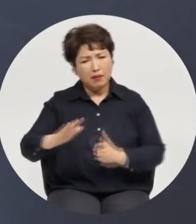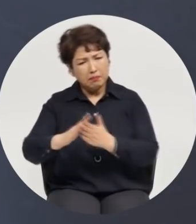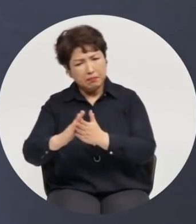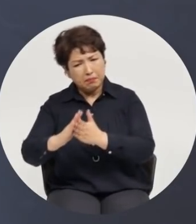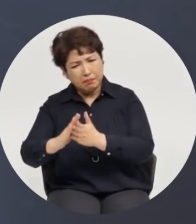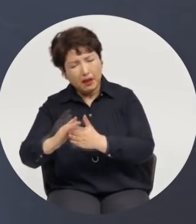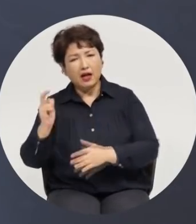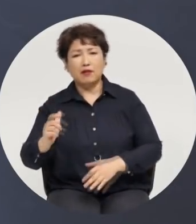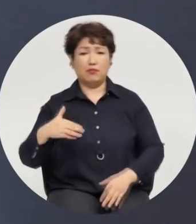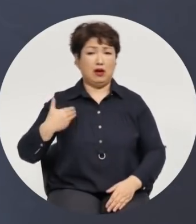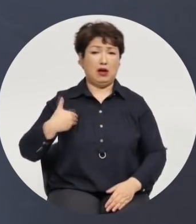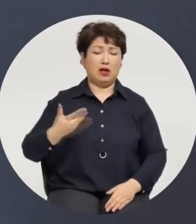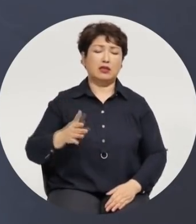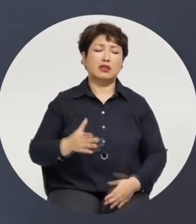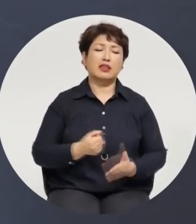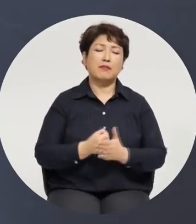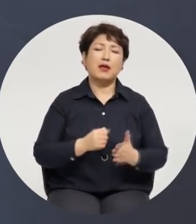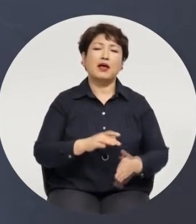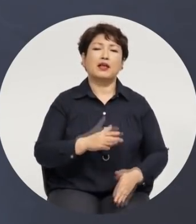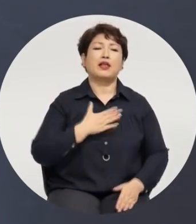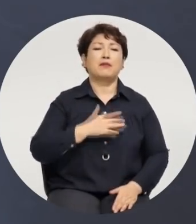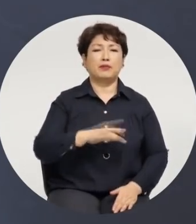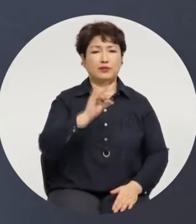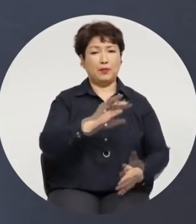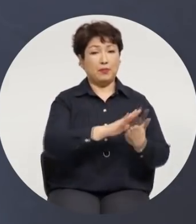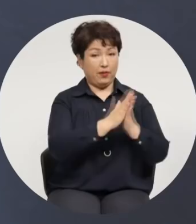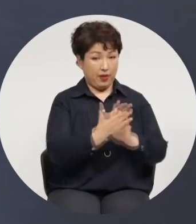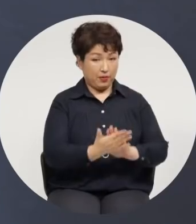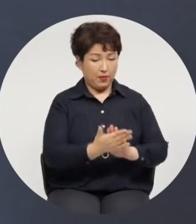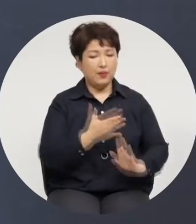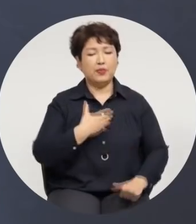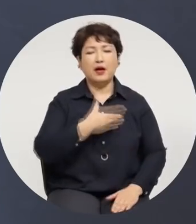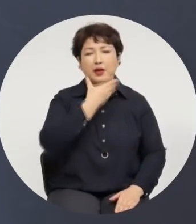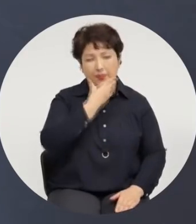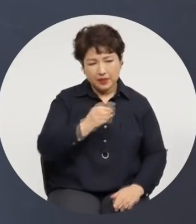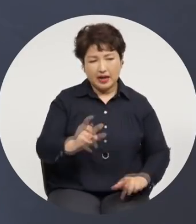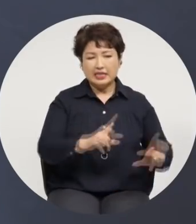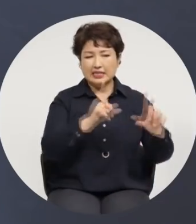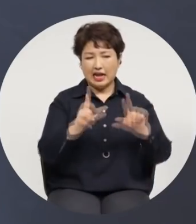'나부터 한번 변해보자!' '나부터 한번 행복하게 살아보자'